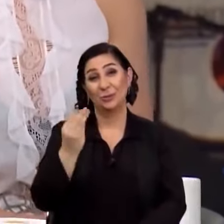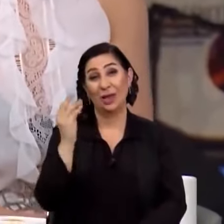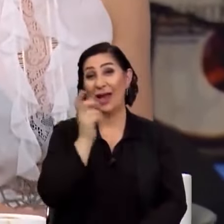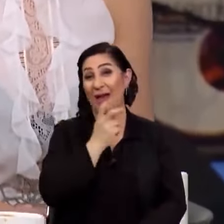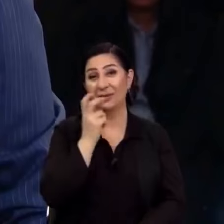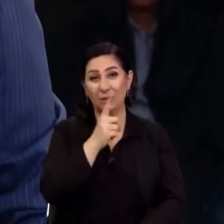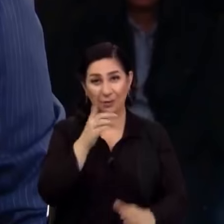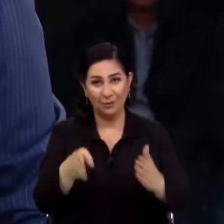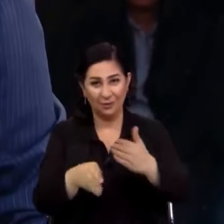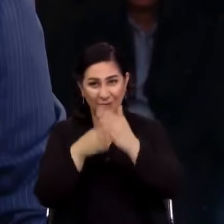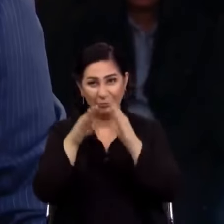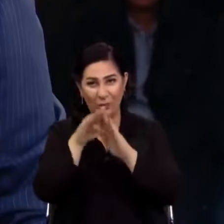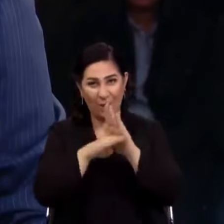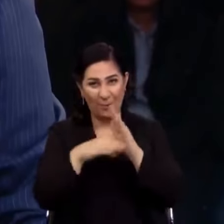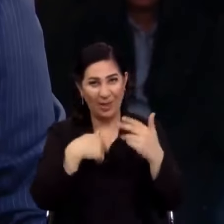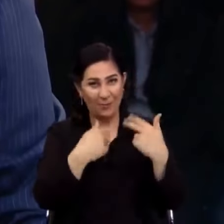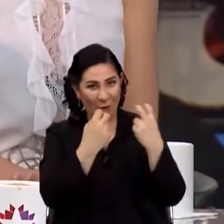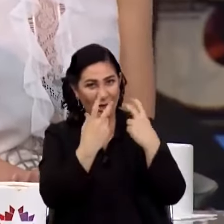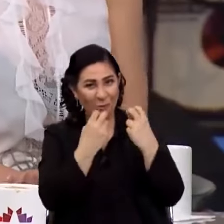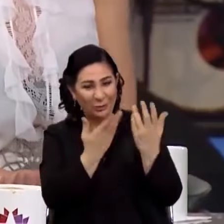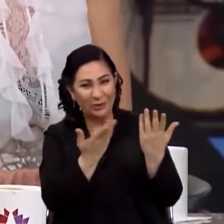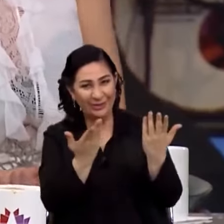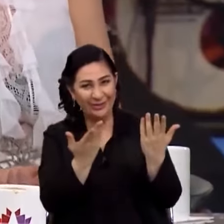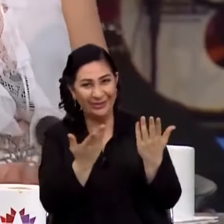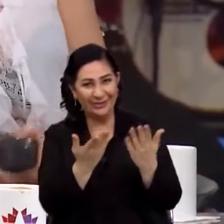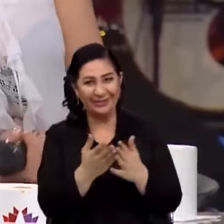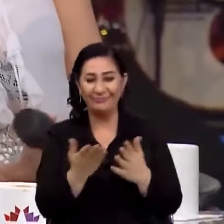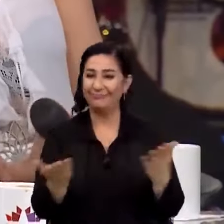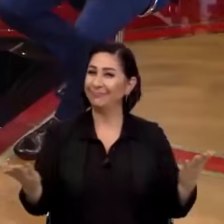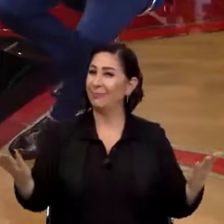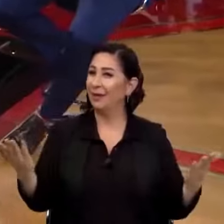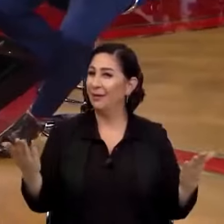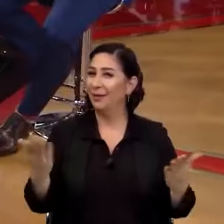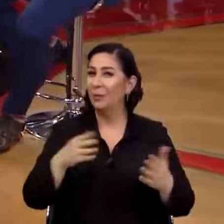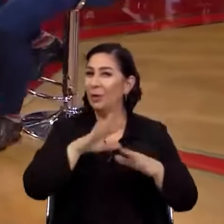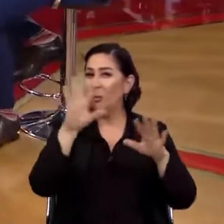sen de o kadar programcılığı bana bıraksan Allah Allah Bu da bütün şeyi Ç